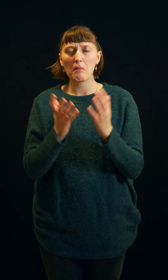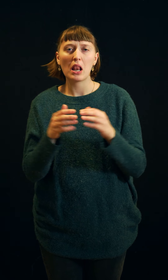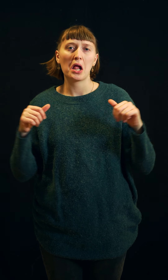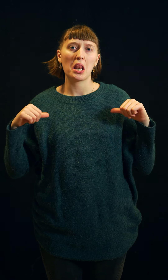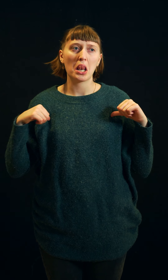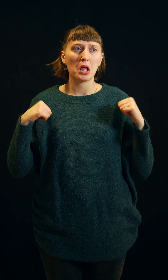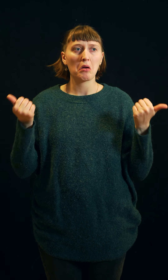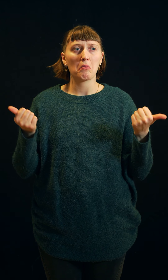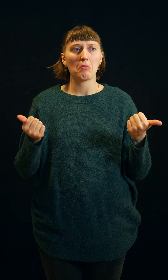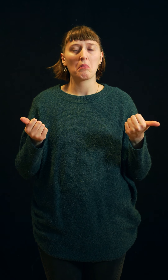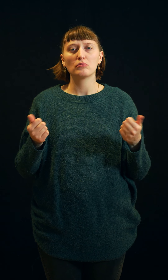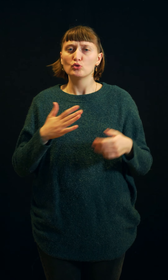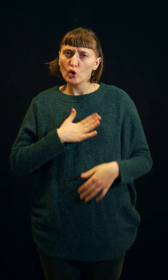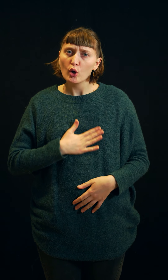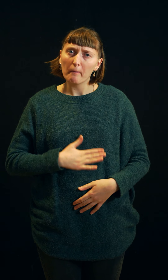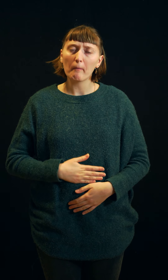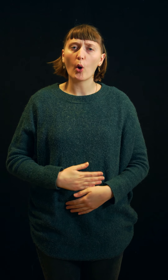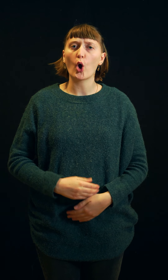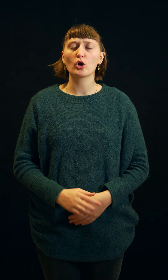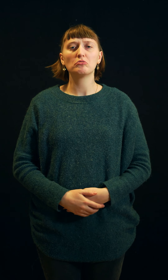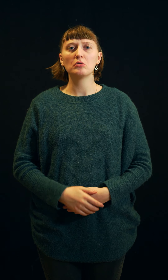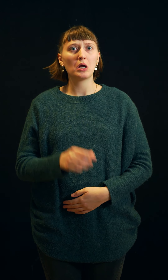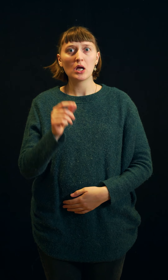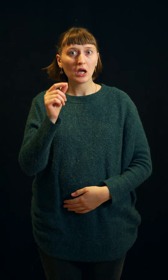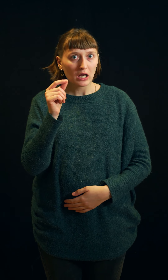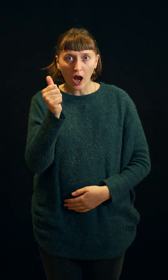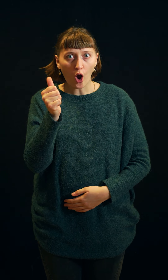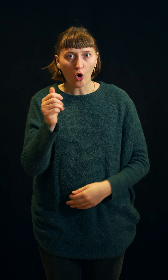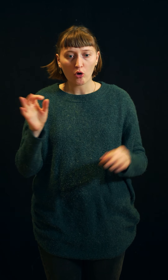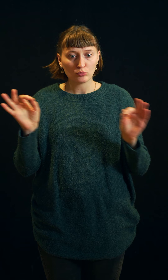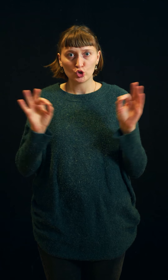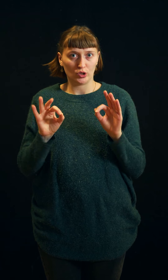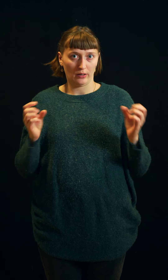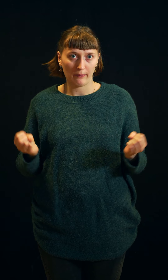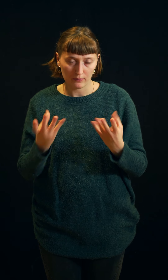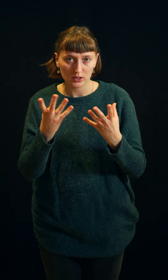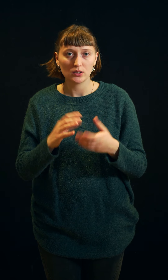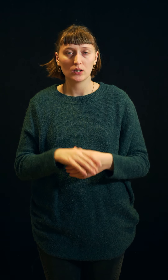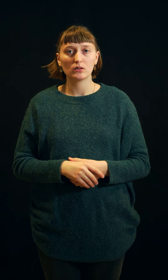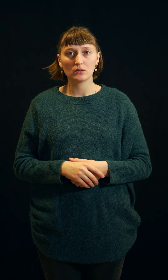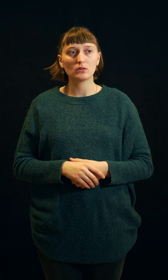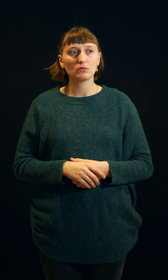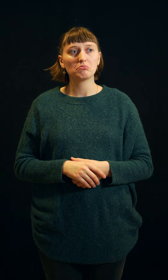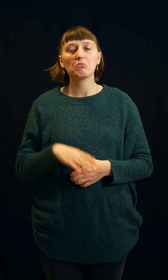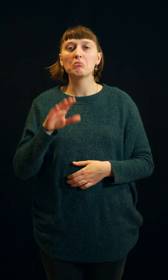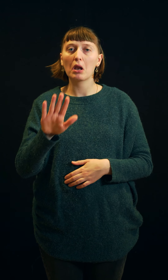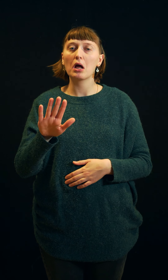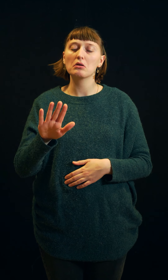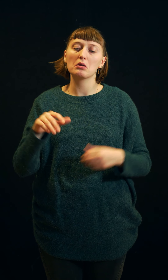Ein Leben lang in Watte gepackt, kaum was Schlimmes passiert.